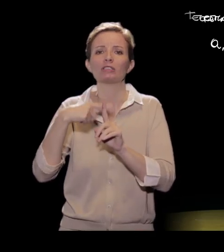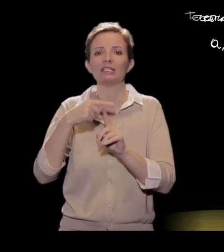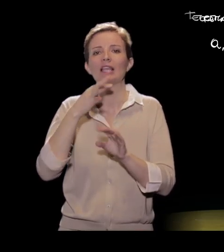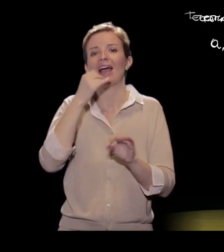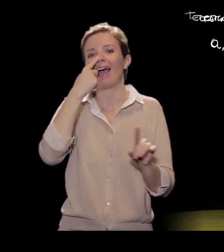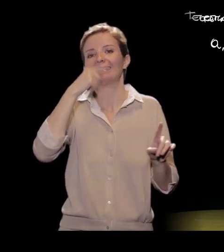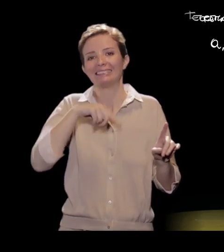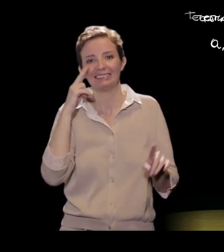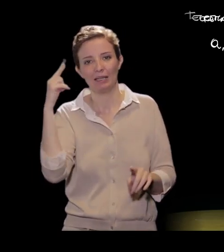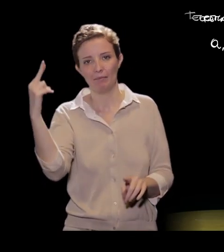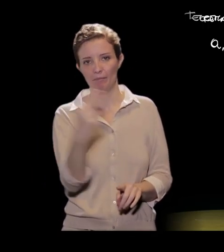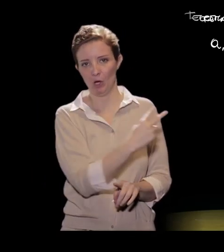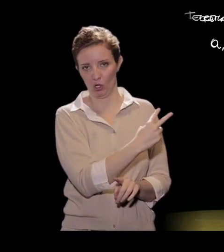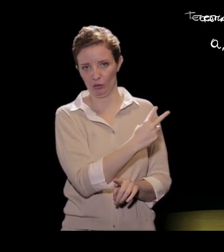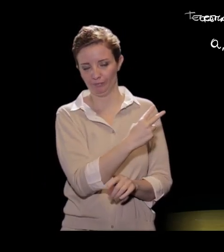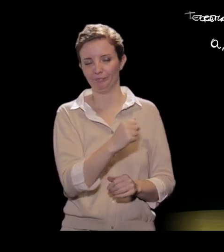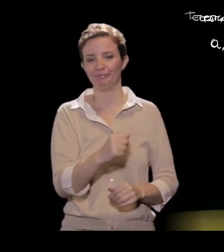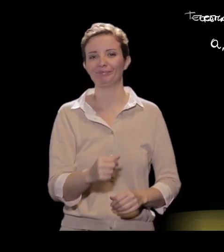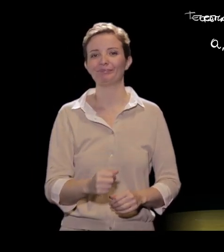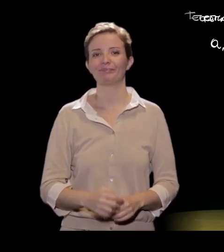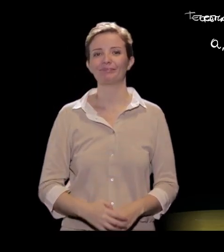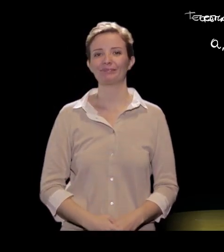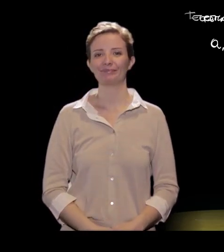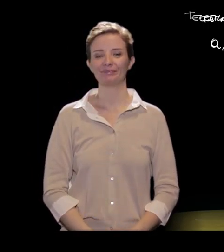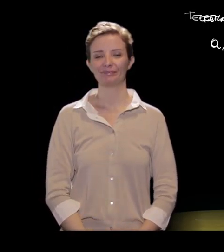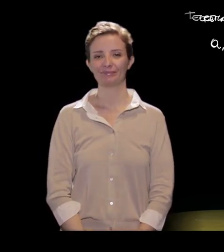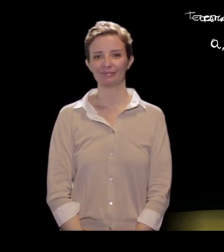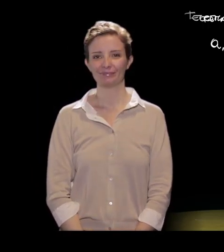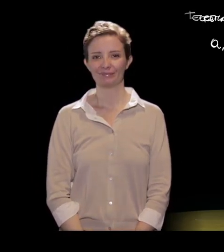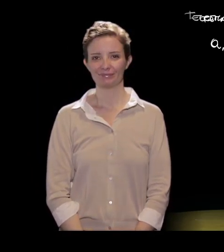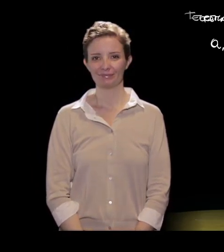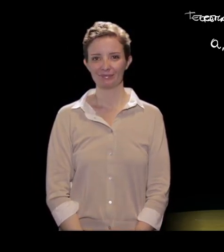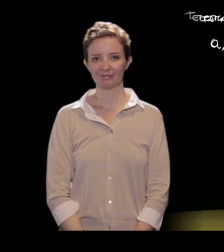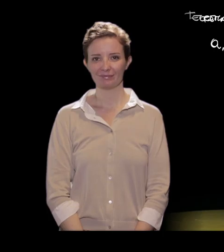(LEGGE L'EQUAZIONE)